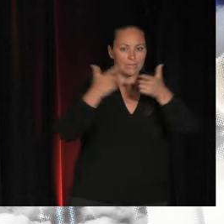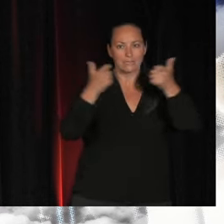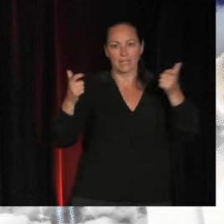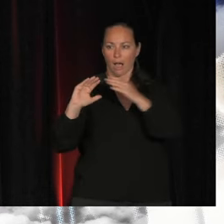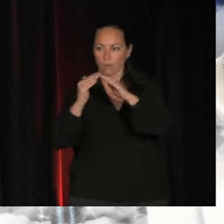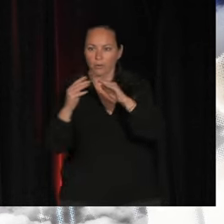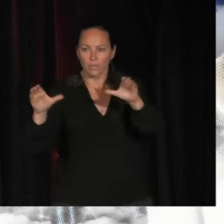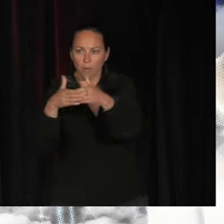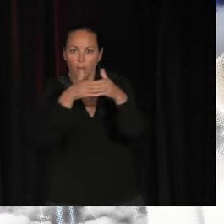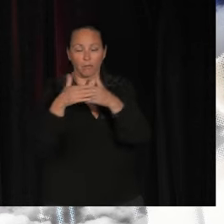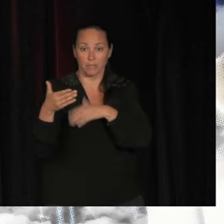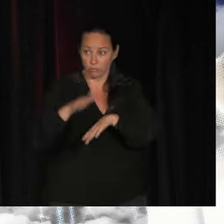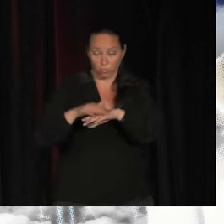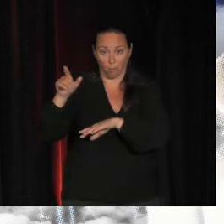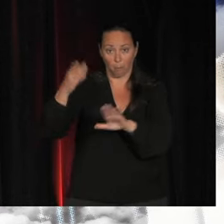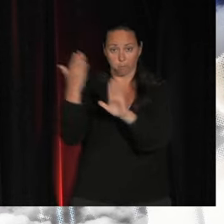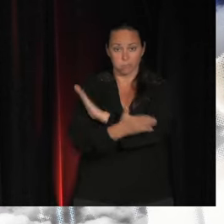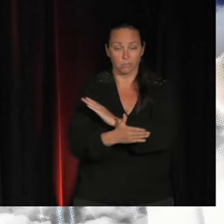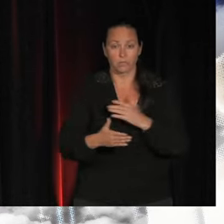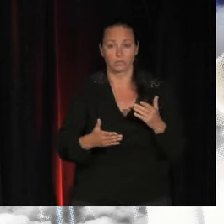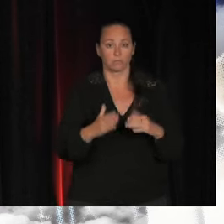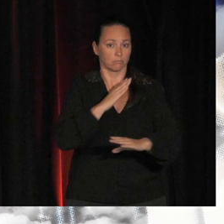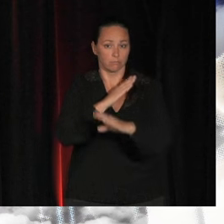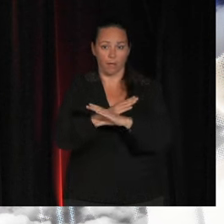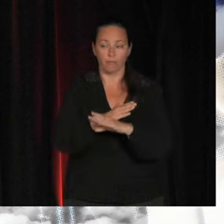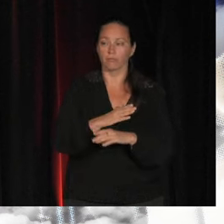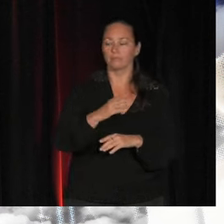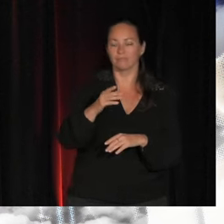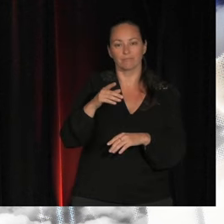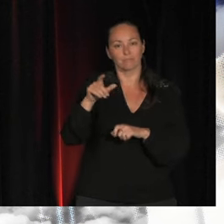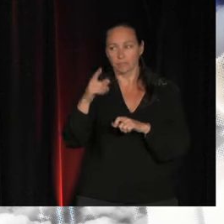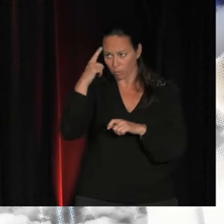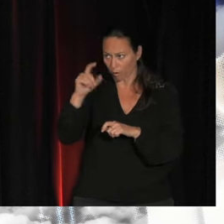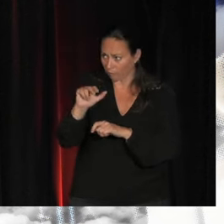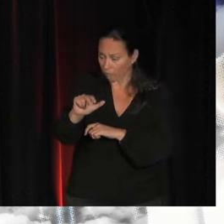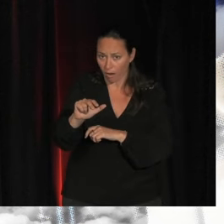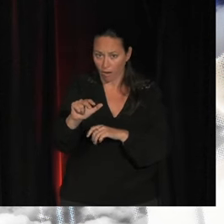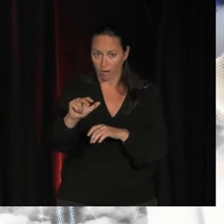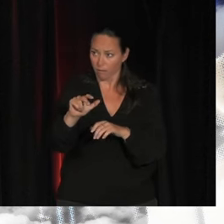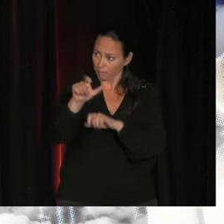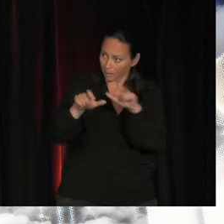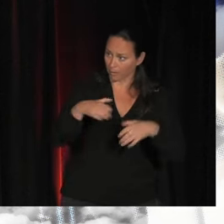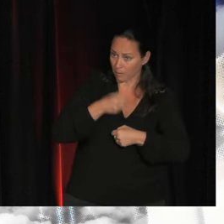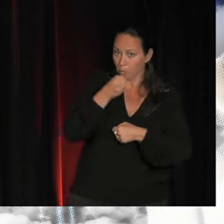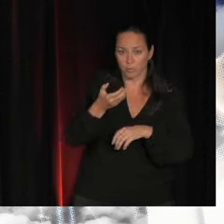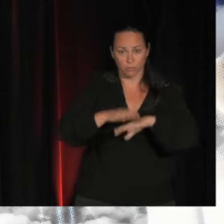Et ils ont tué le projet en s'imaginant que ça allait être bien accepté et en fait c'est un aveu d'échec terrible pour une boîte comme Blizzard.